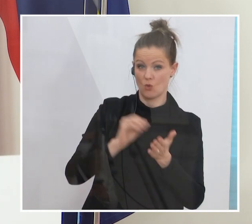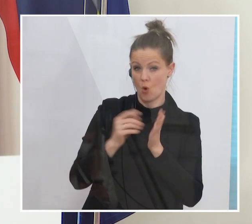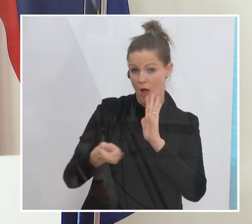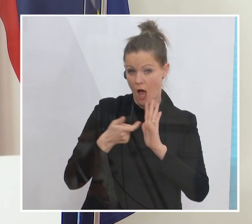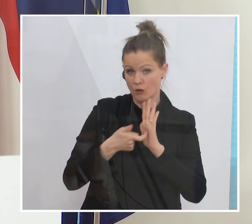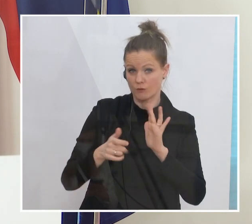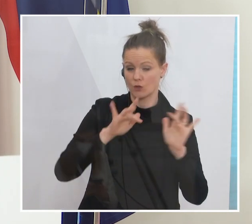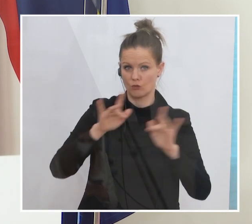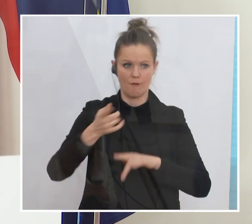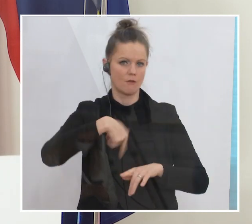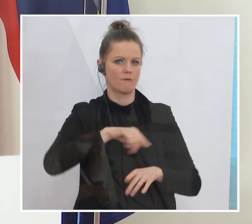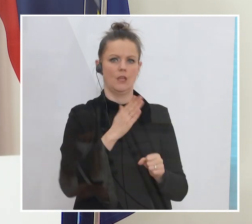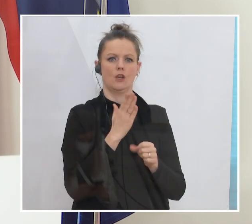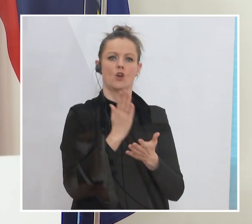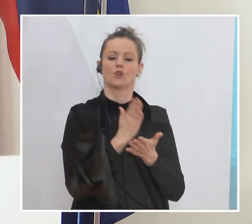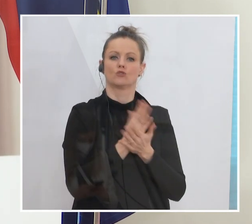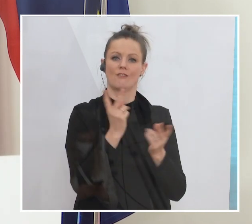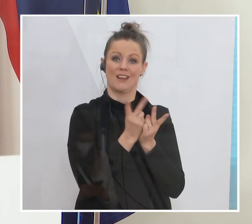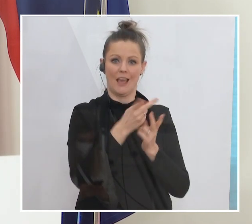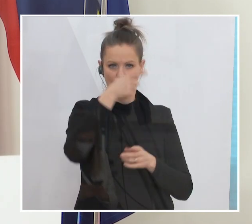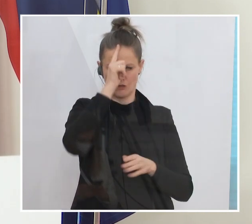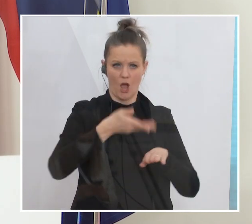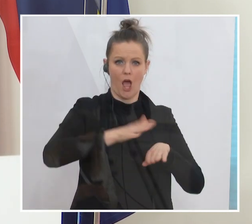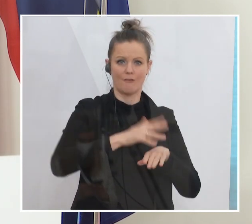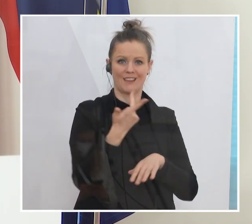haben wir bereits im Verhältnis zu Deutschland dreimal so viel ausbezahlt,